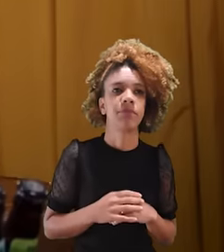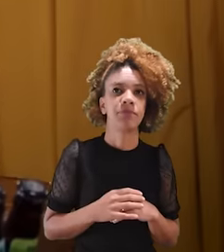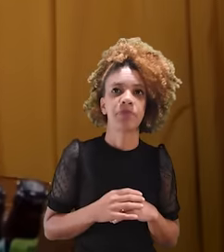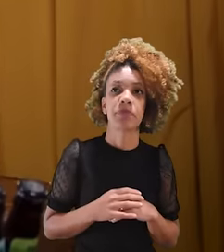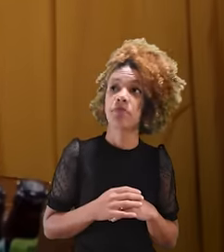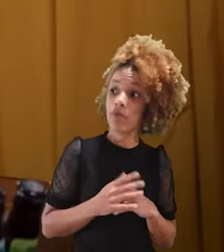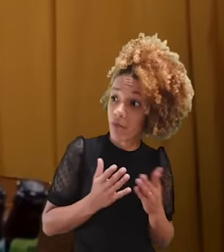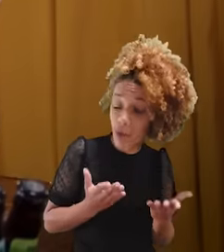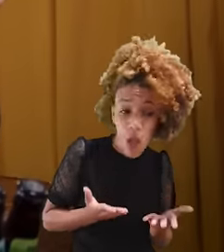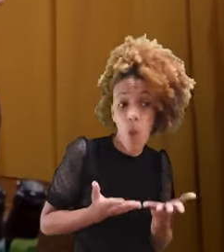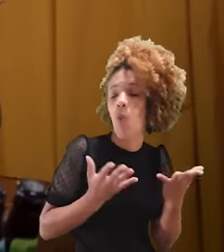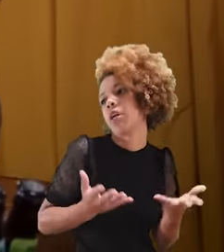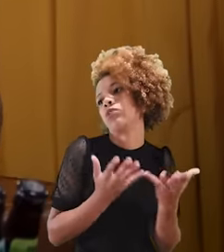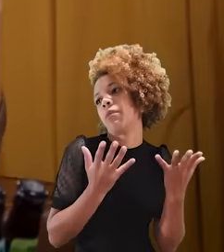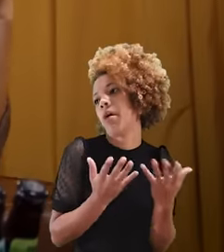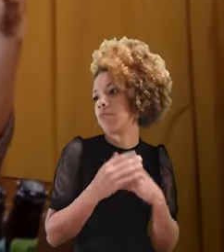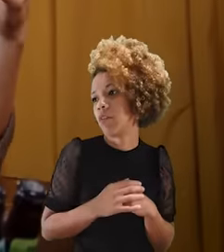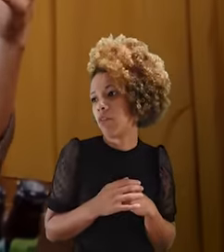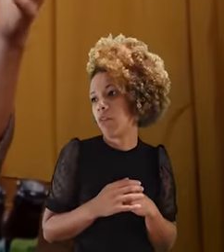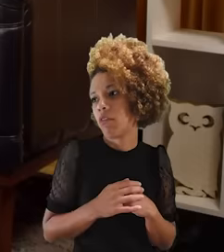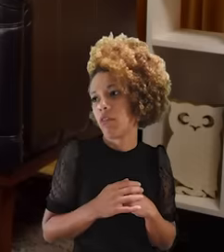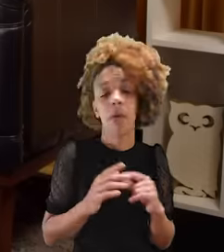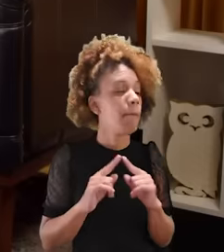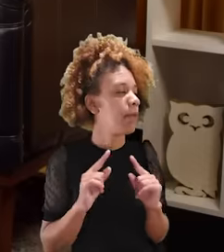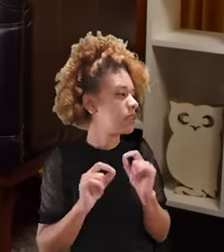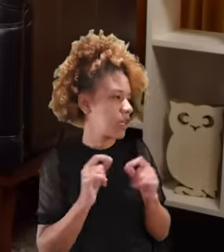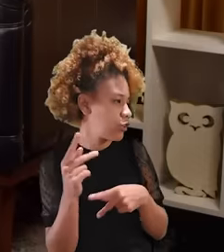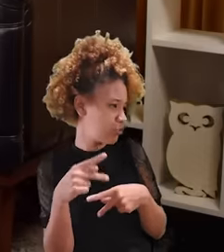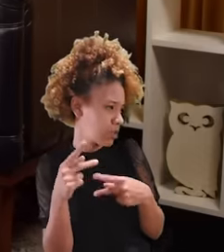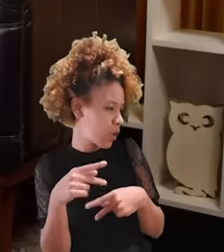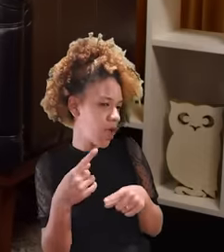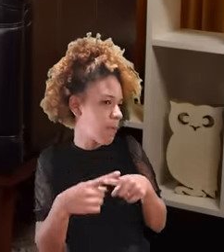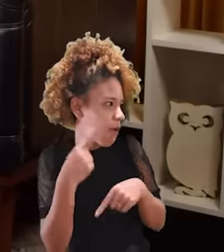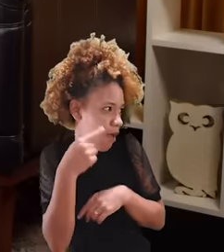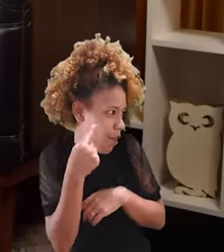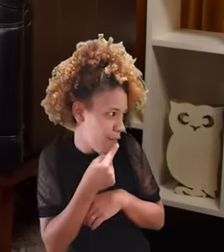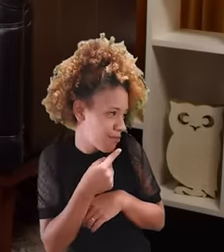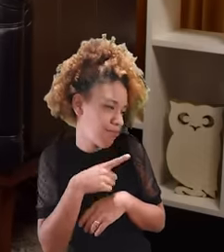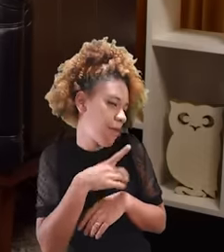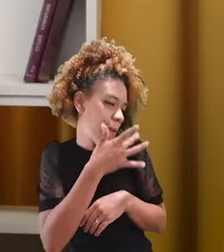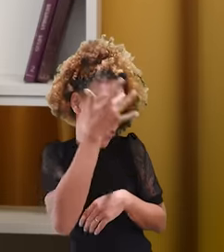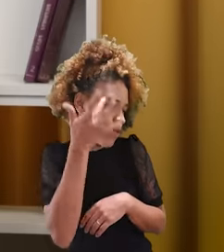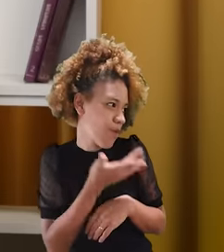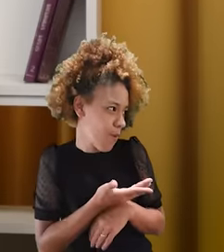o engajamento meu é bem explica isso do tiktok porque é muito louco ver uma pessoa que tá numa